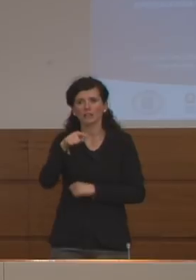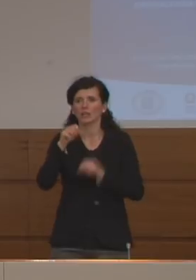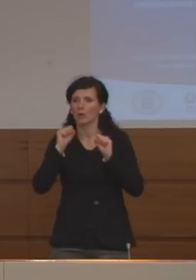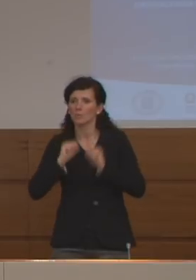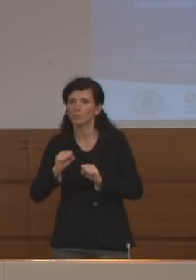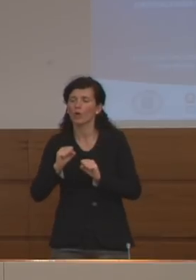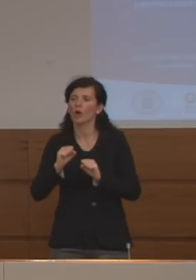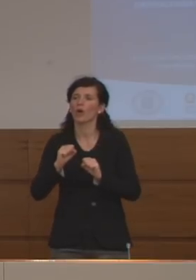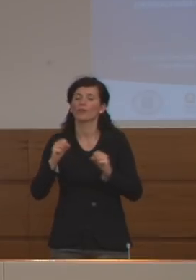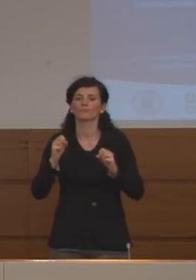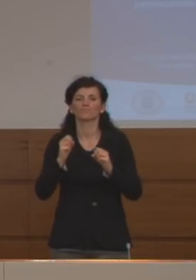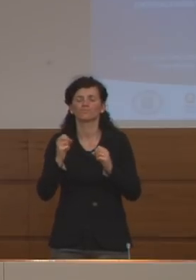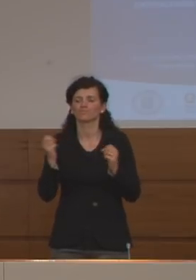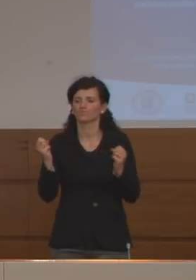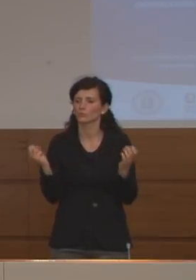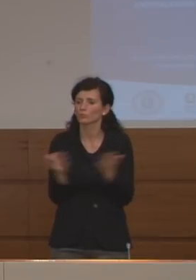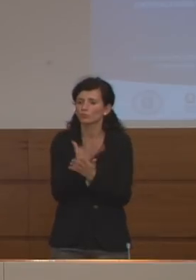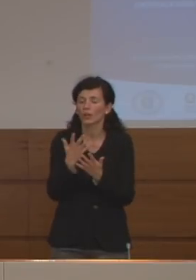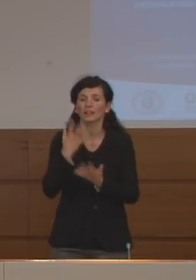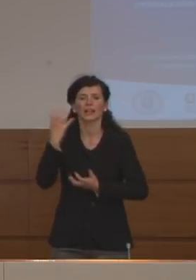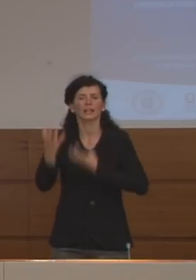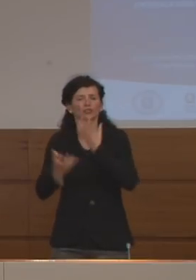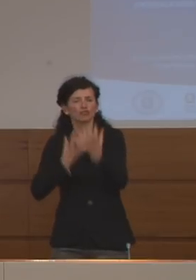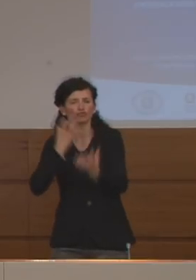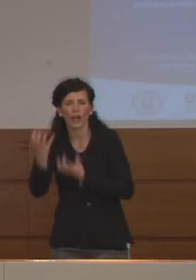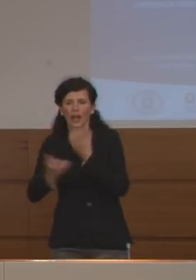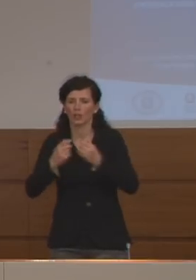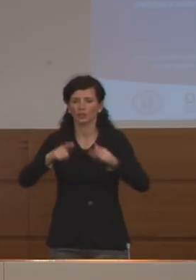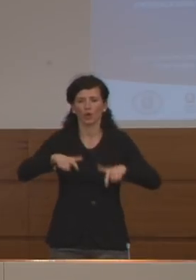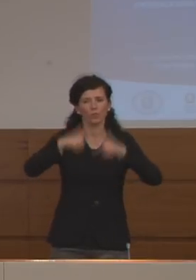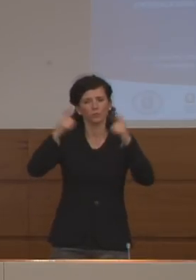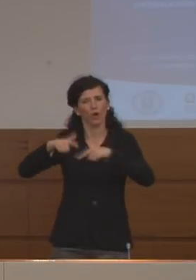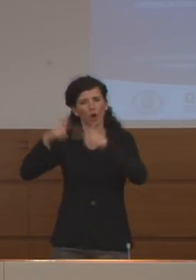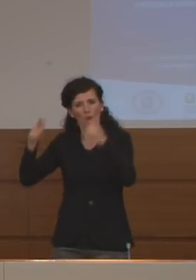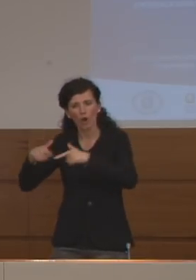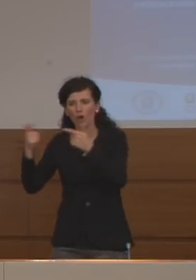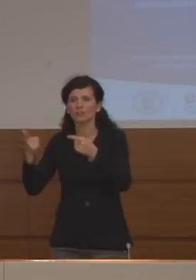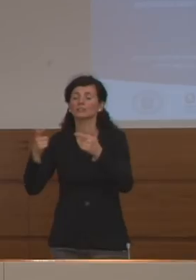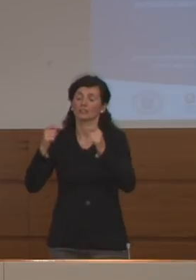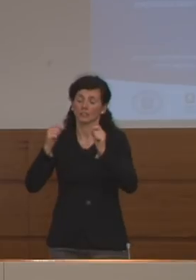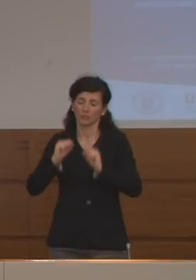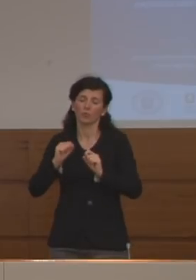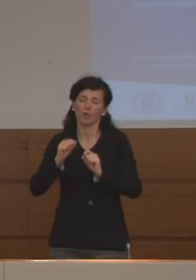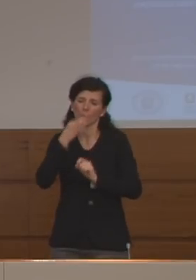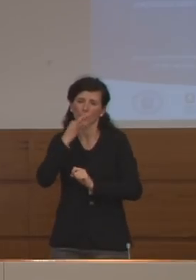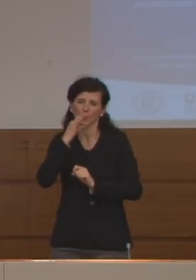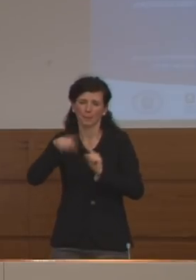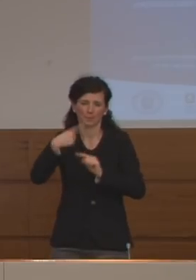fenomeni di incendio in strutture boschive che in qualche misura possono